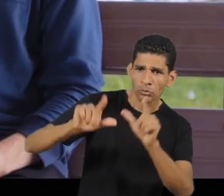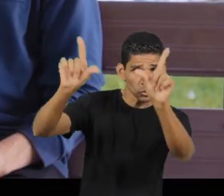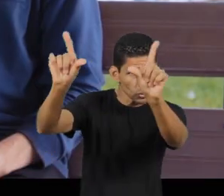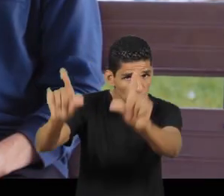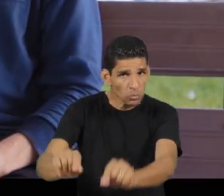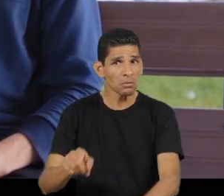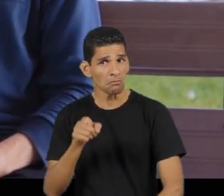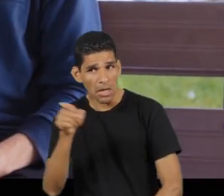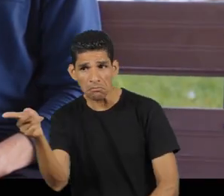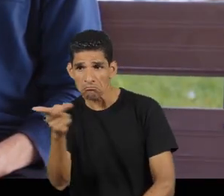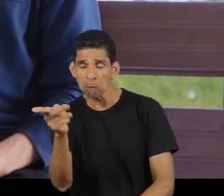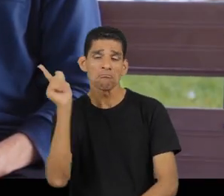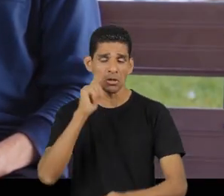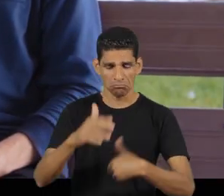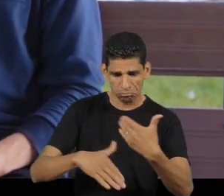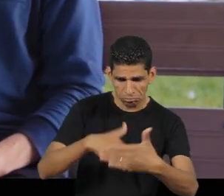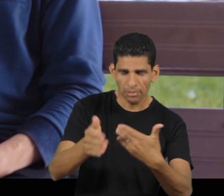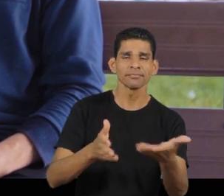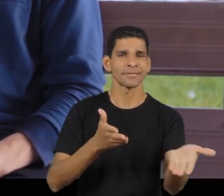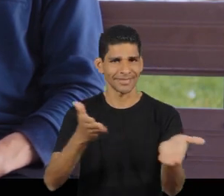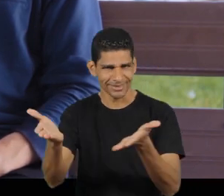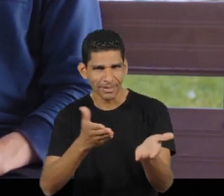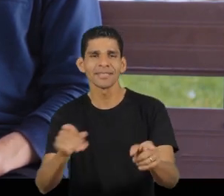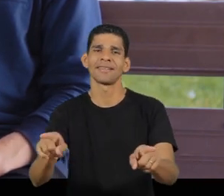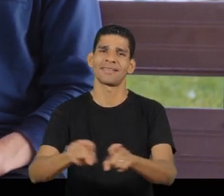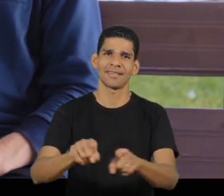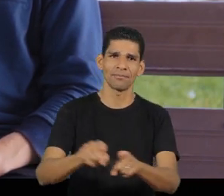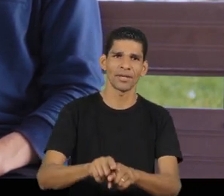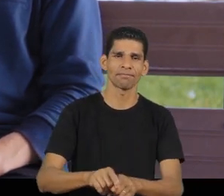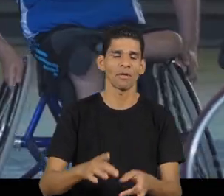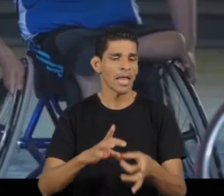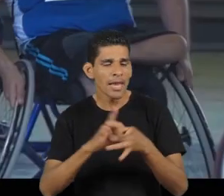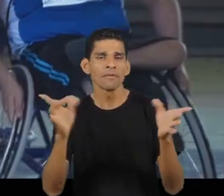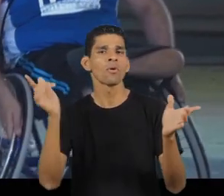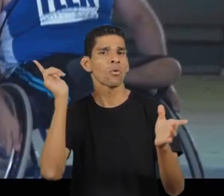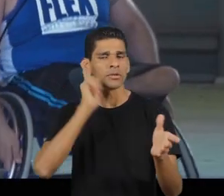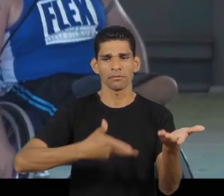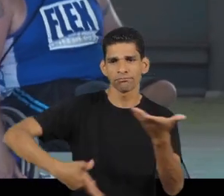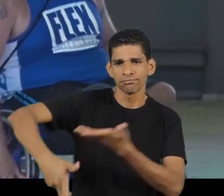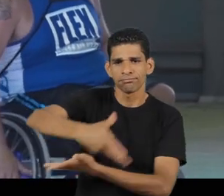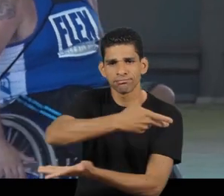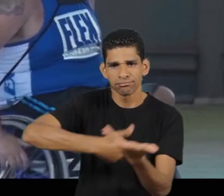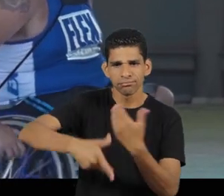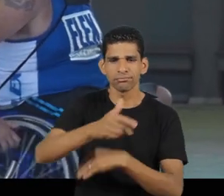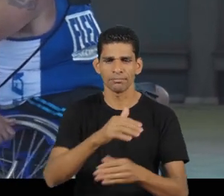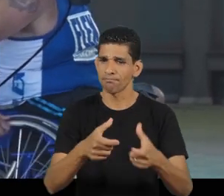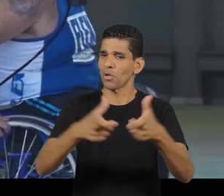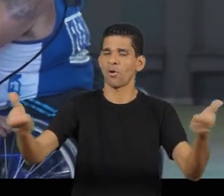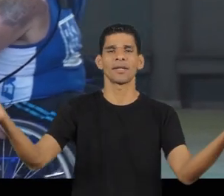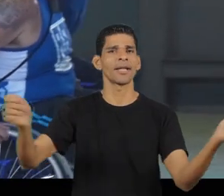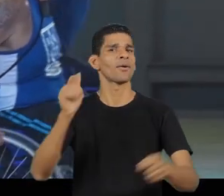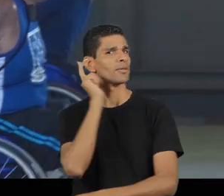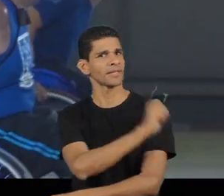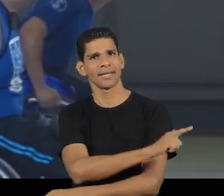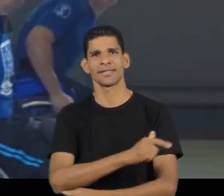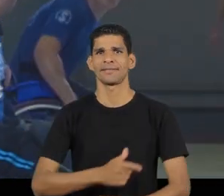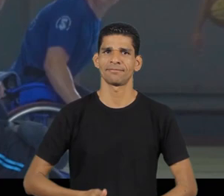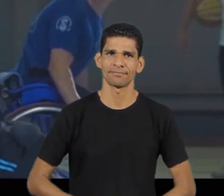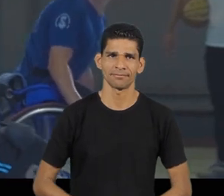sejam diminuídas e as acessibilidades, as liberdades sejam ampliadas.